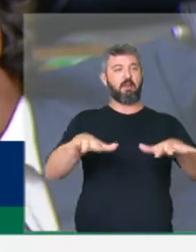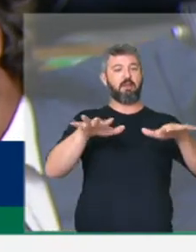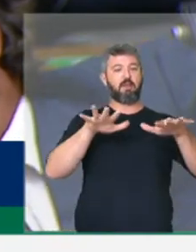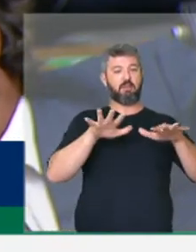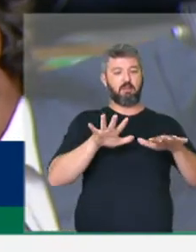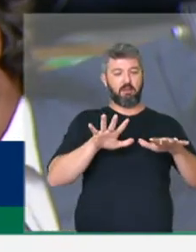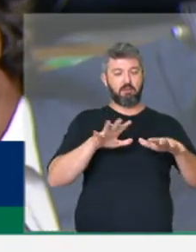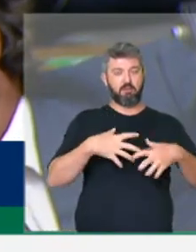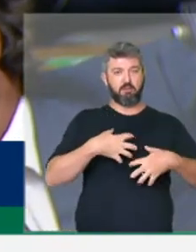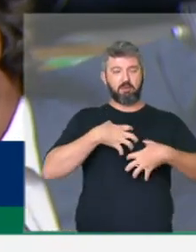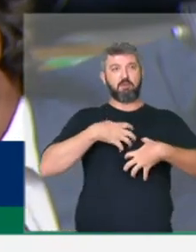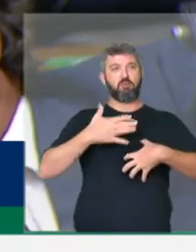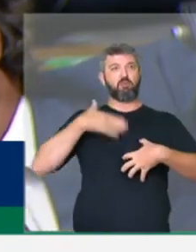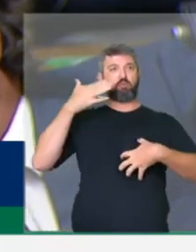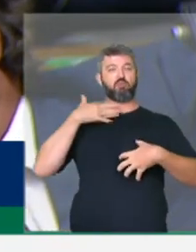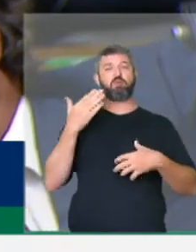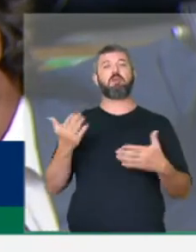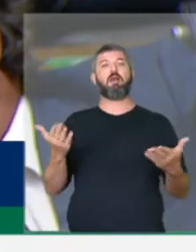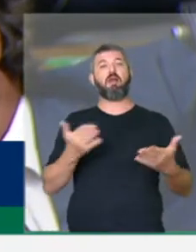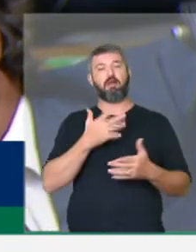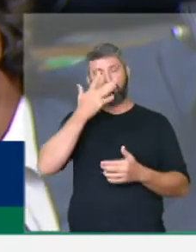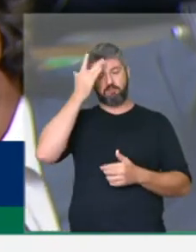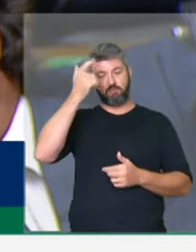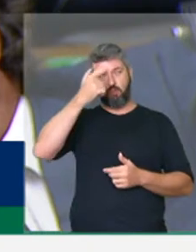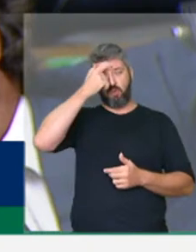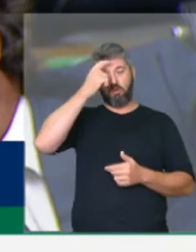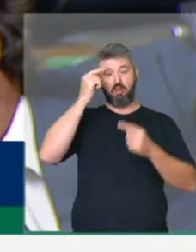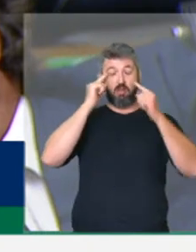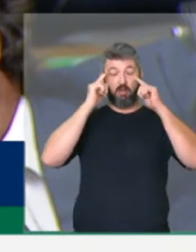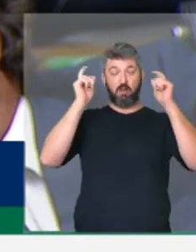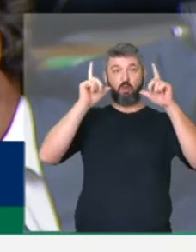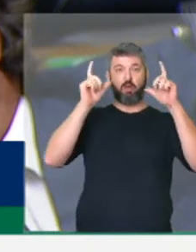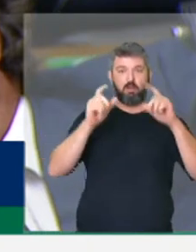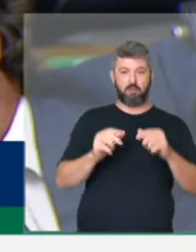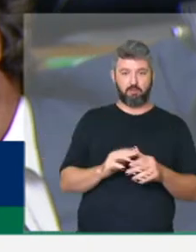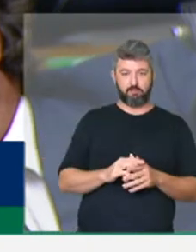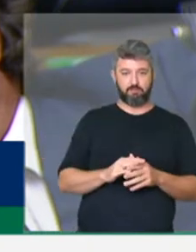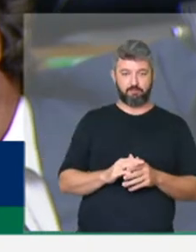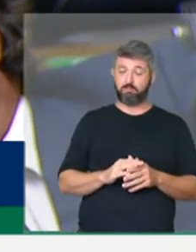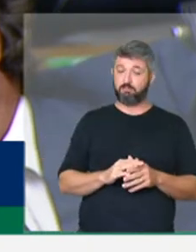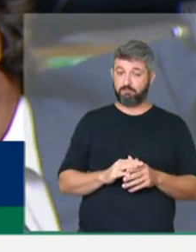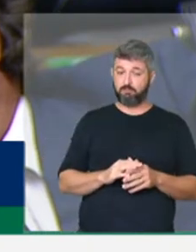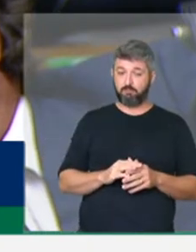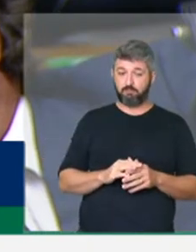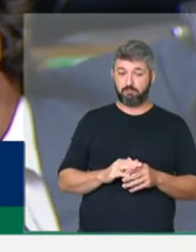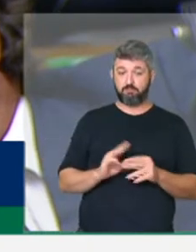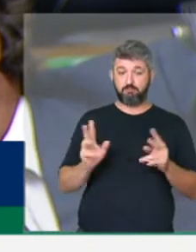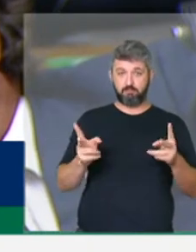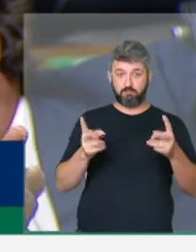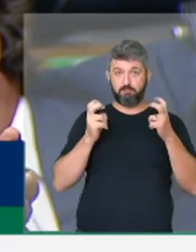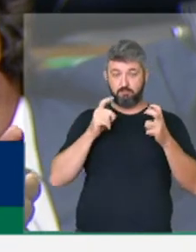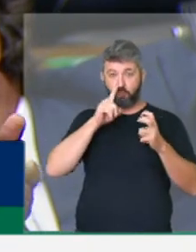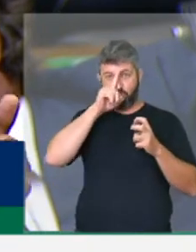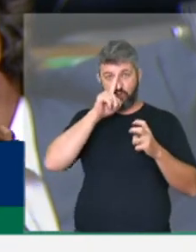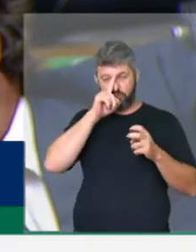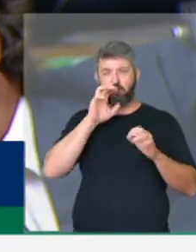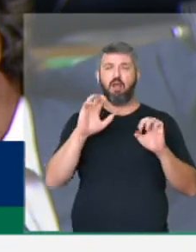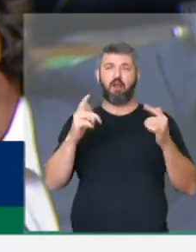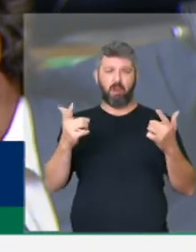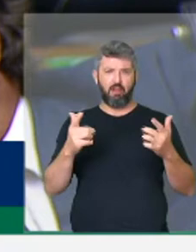SITUAÇÃO NÃO É FÁCIL PARA O SETOR EMPRESARIAL, MAS NÃ O... DA FORMA QUE ESTAVA SENDO SUGERIDA AQUI, ESSE DESTAQUE